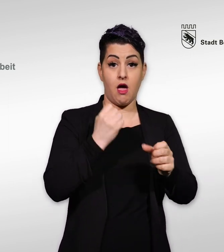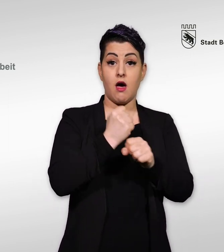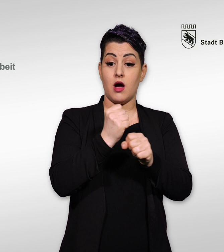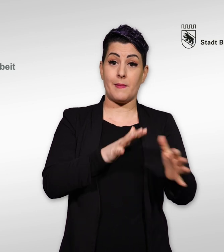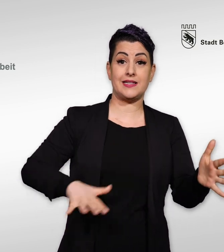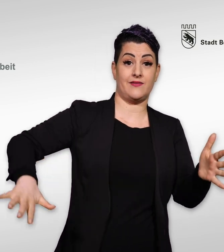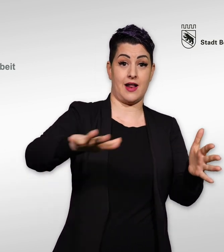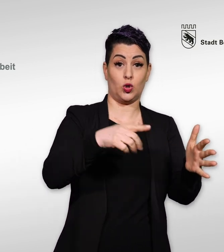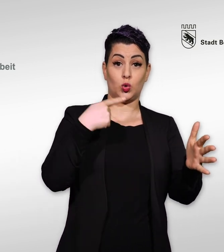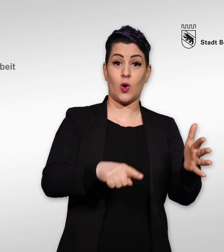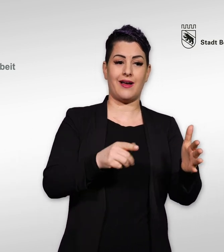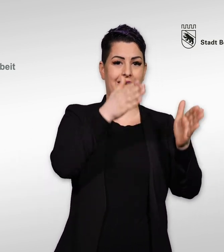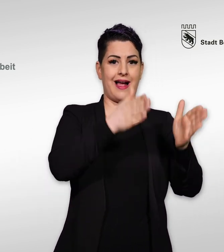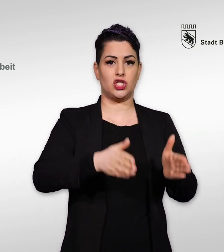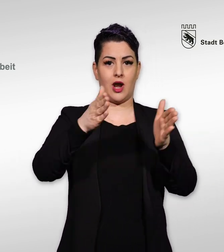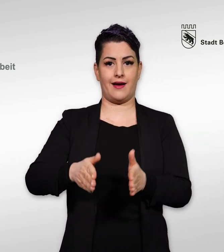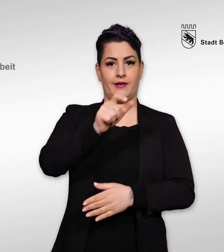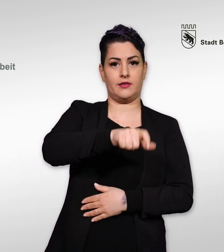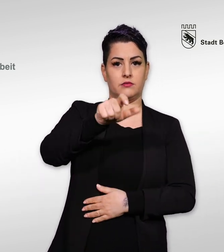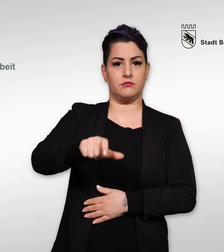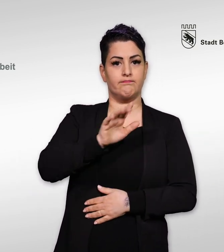jemanden in der Arbeitswelt aufgrund seines Geschlechts